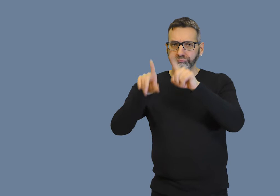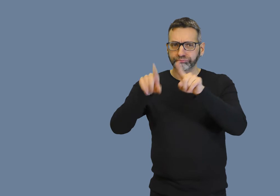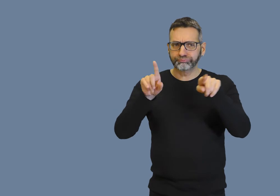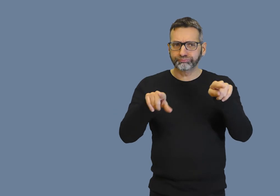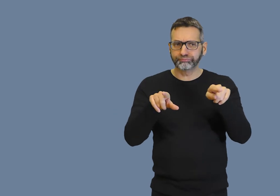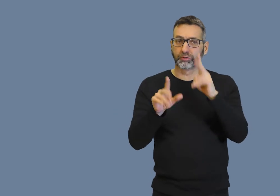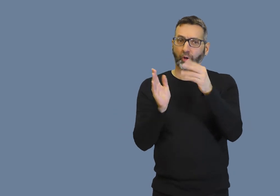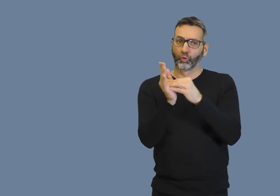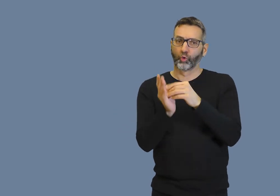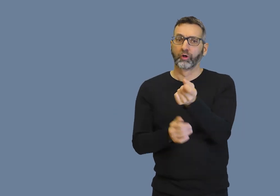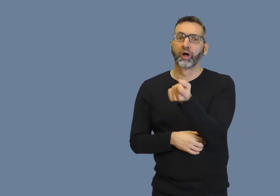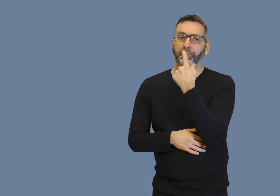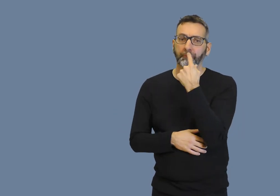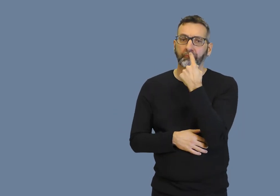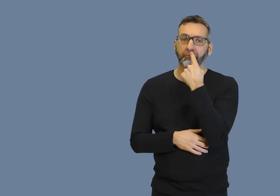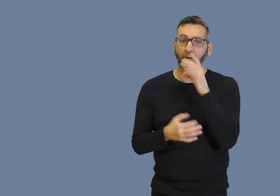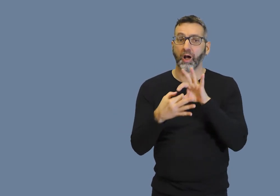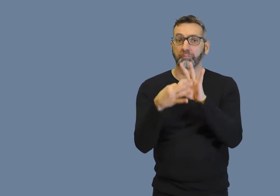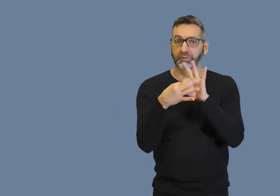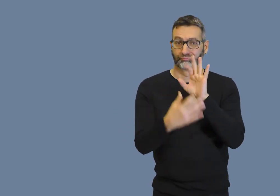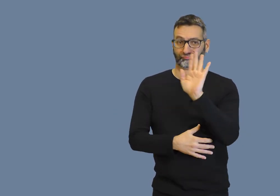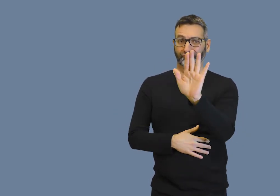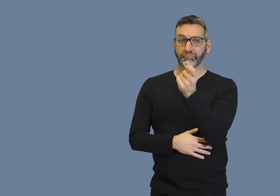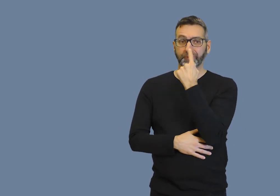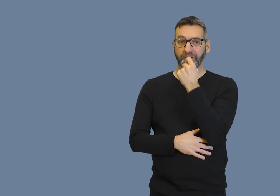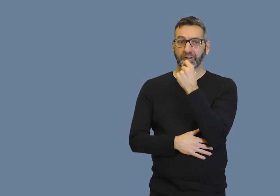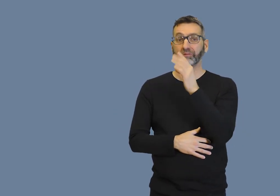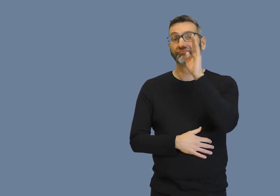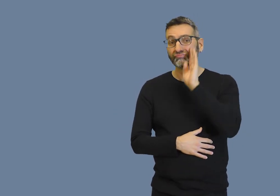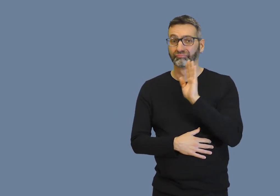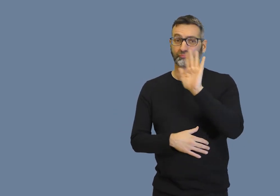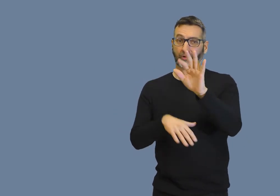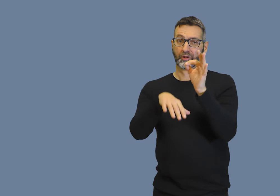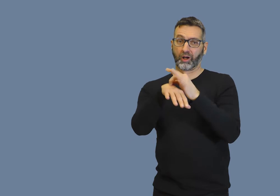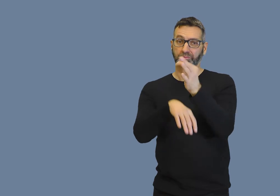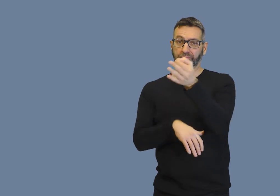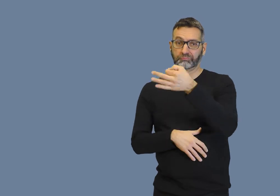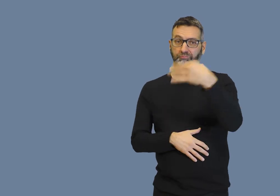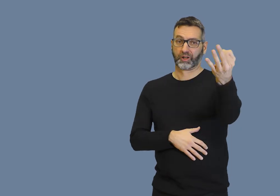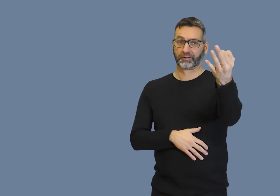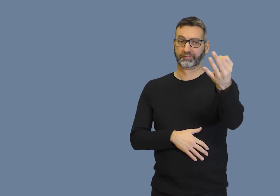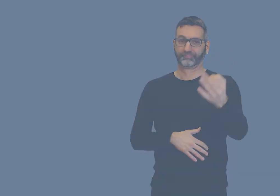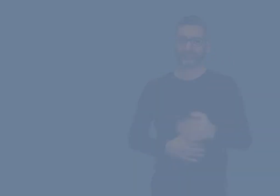Aber das ist abhängig davon, welche Pille zu nimmst. Frag dazu am besten deine_n Ärzt_in!